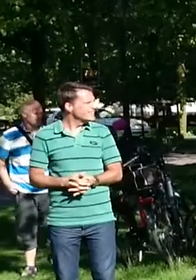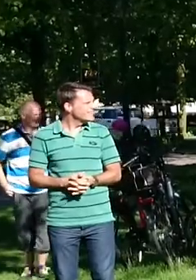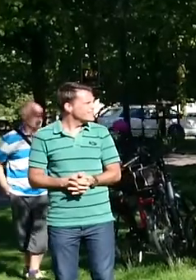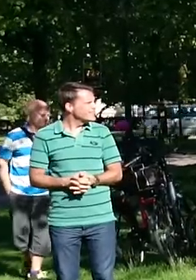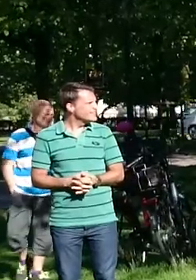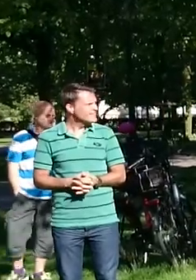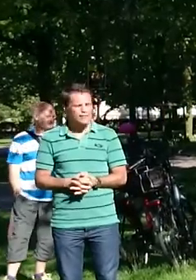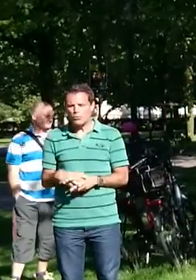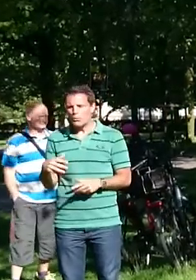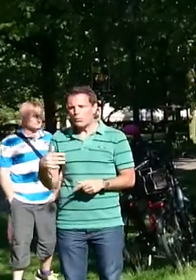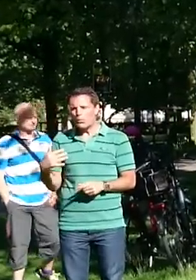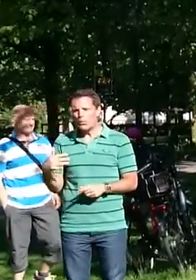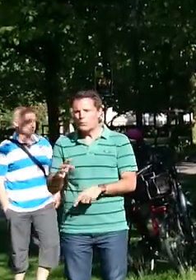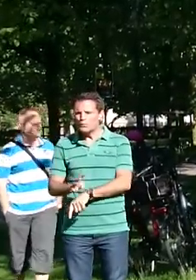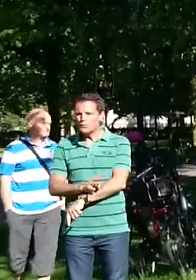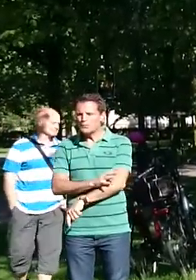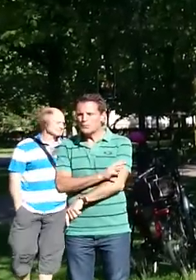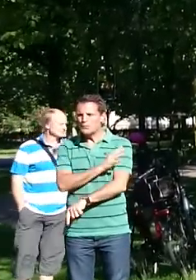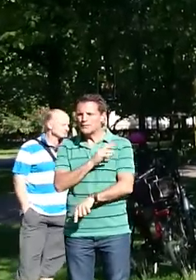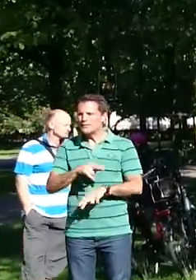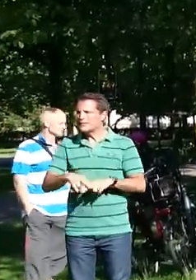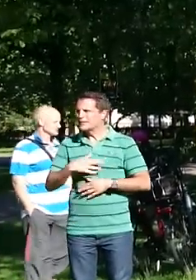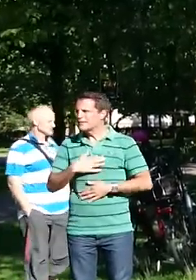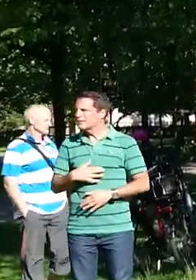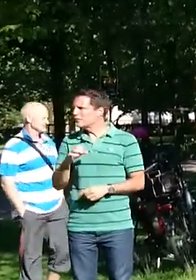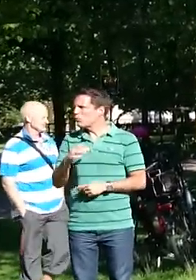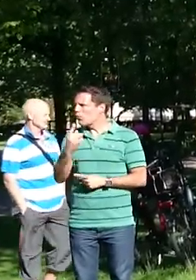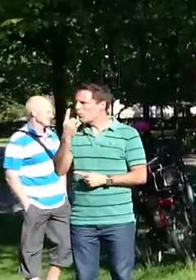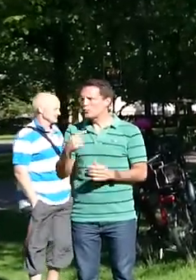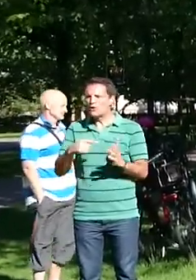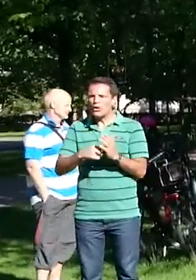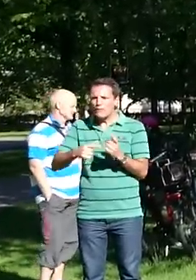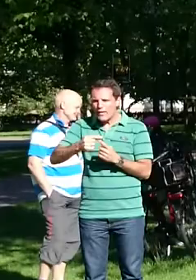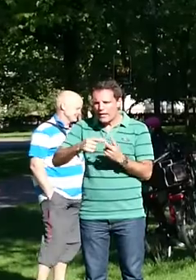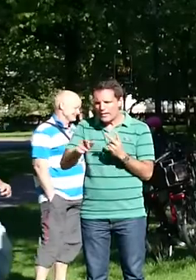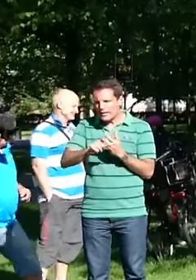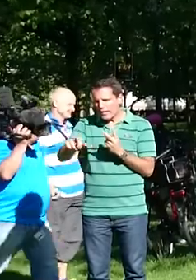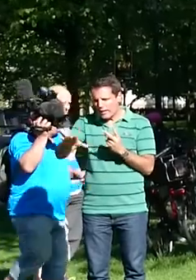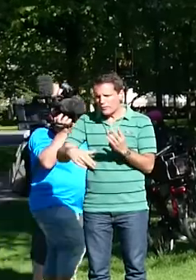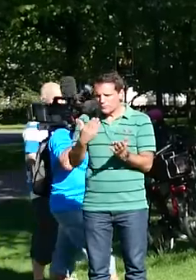Det är en häftig känsla. Och om förstagångsväljarna hade fått bestämma och styrt det här landet,